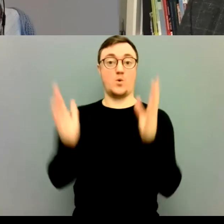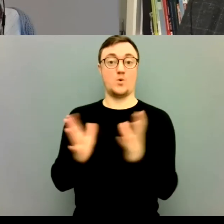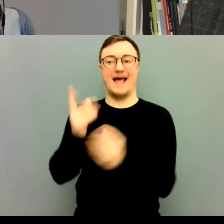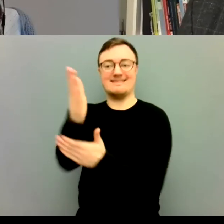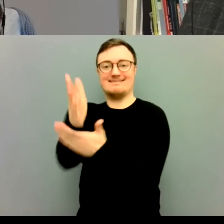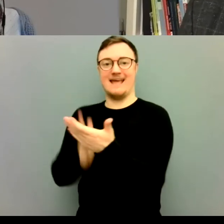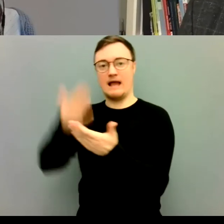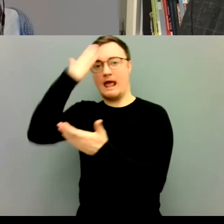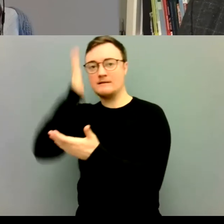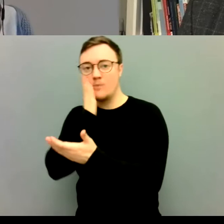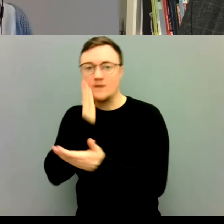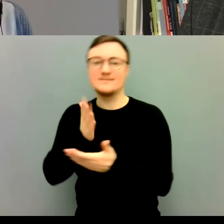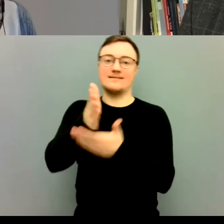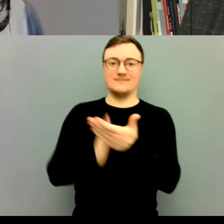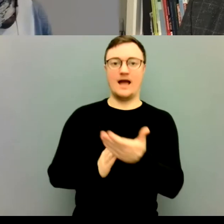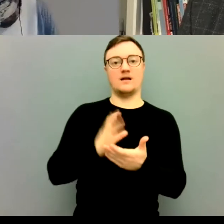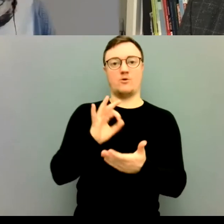oavsett orsak till boende.